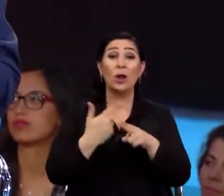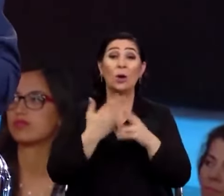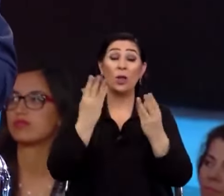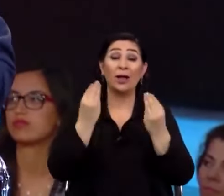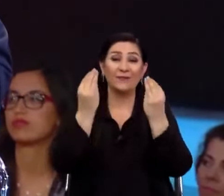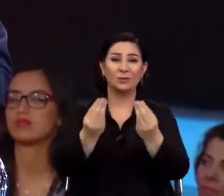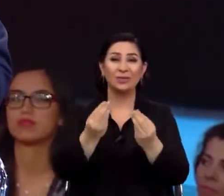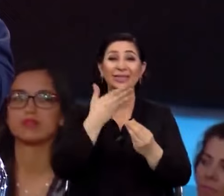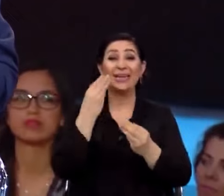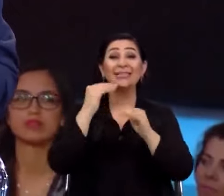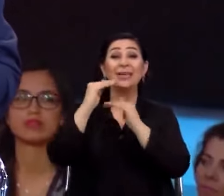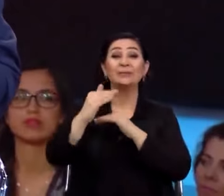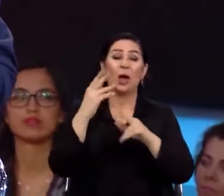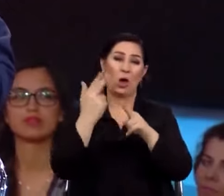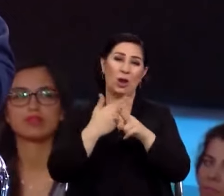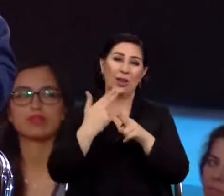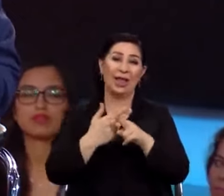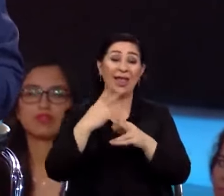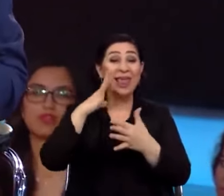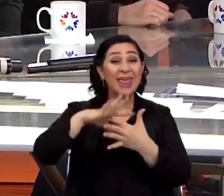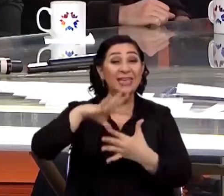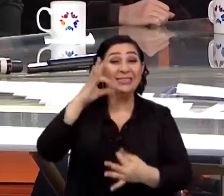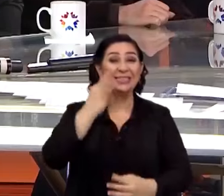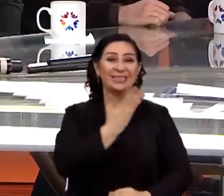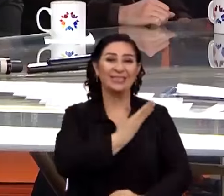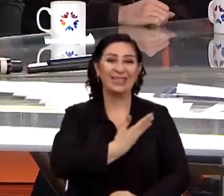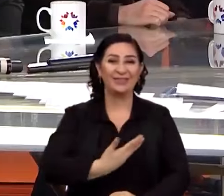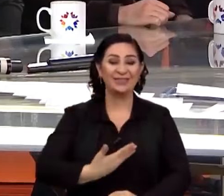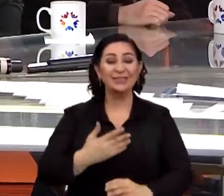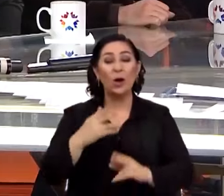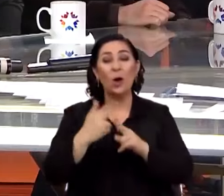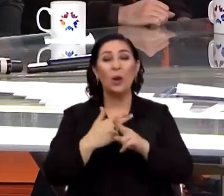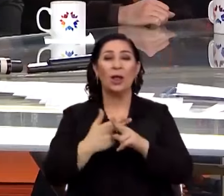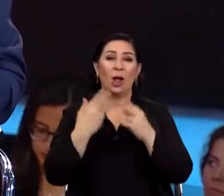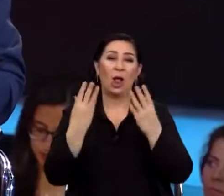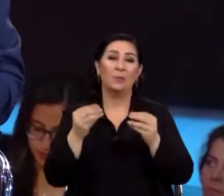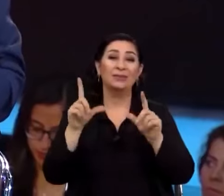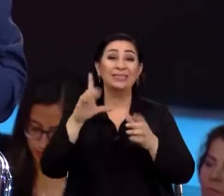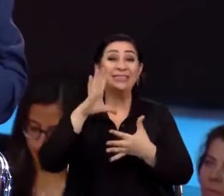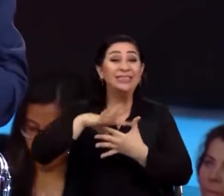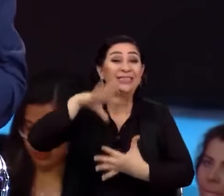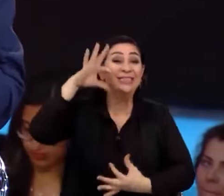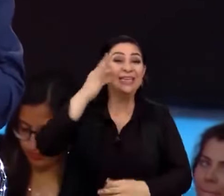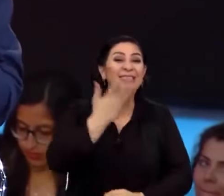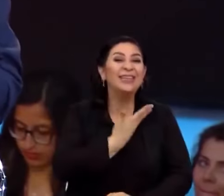gençlerimize örnek olmalı insan sevgisine örnek olmalı insan sevgisi